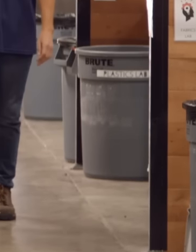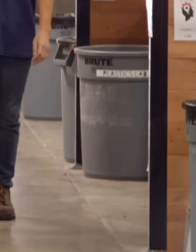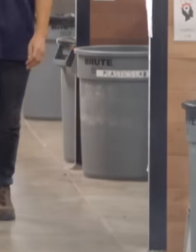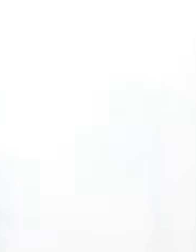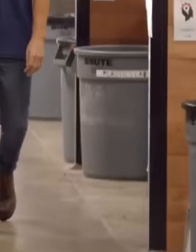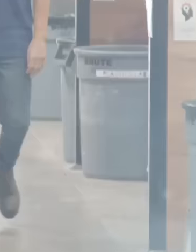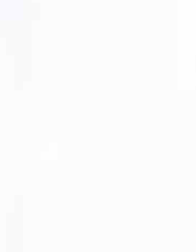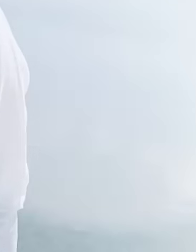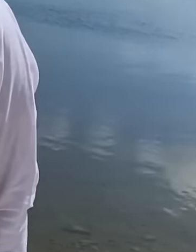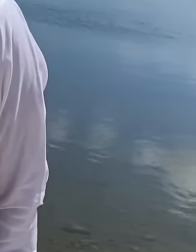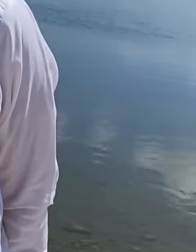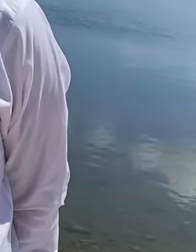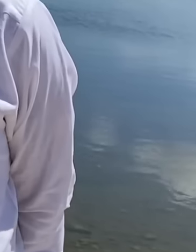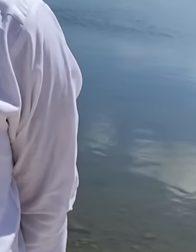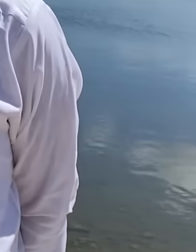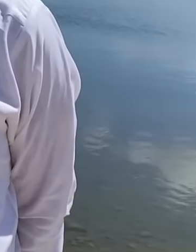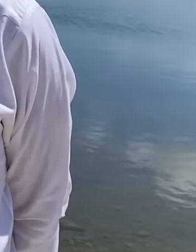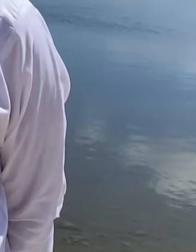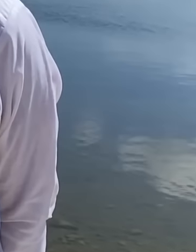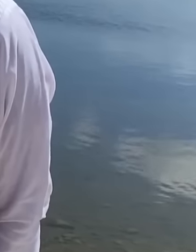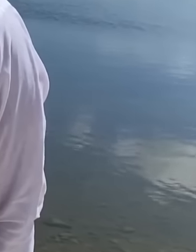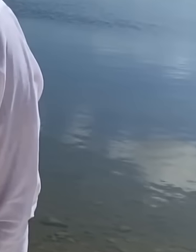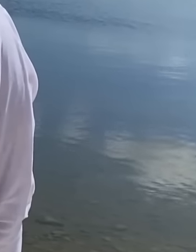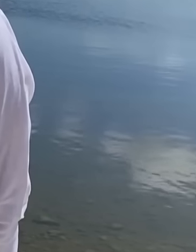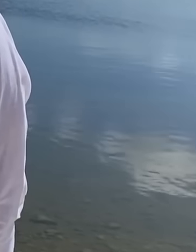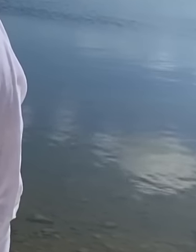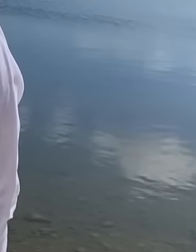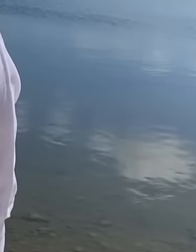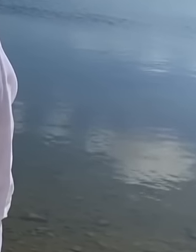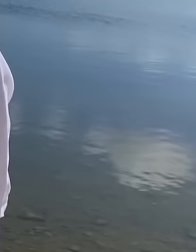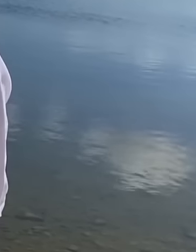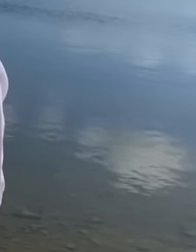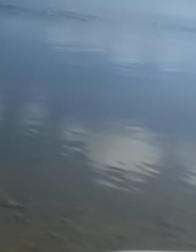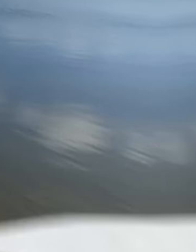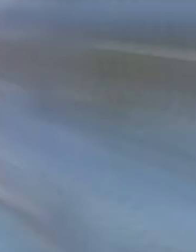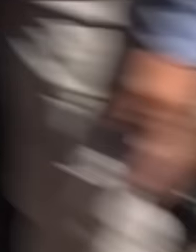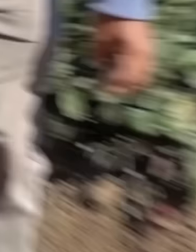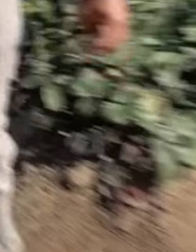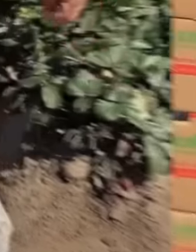bajo este tenor el presidente lópez obrador siempre lo dijo que los obreros mexicanos son